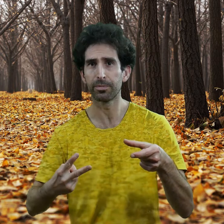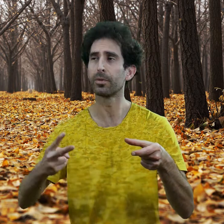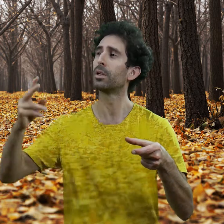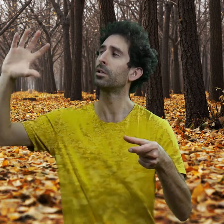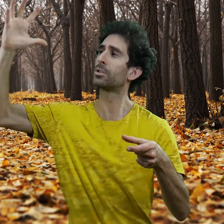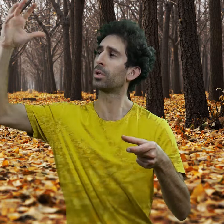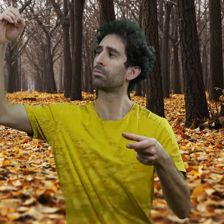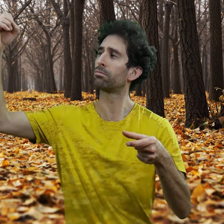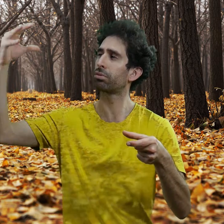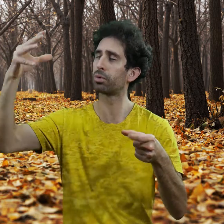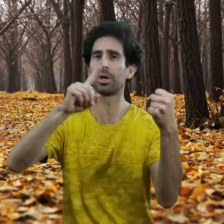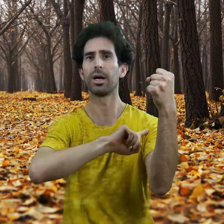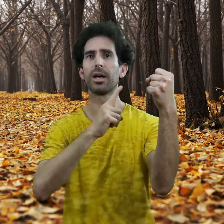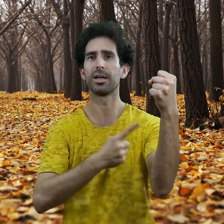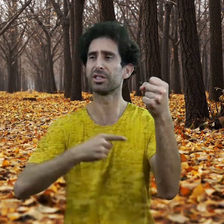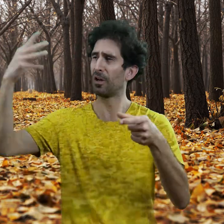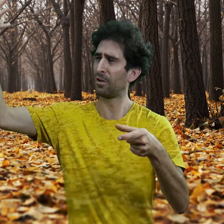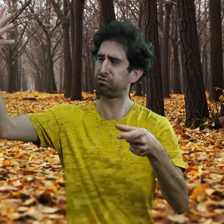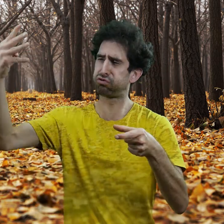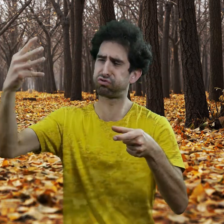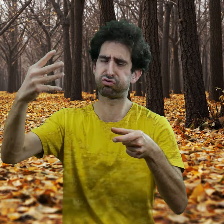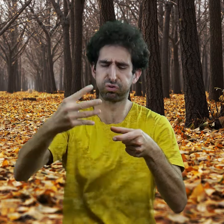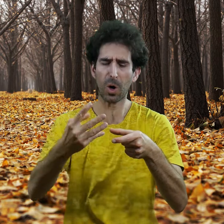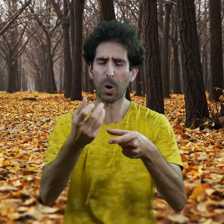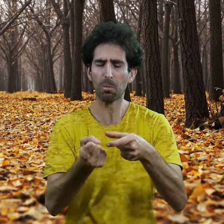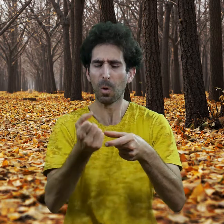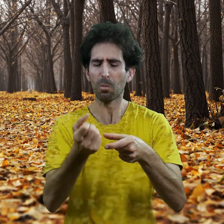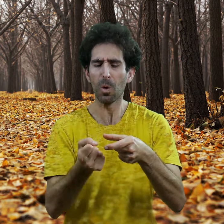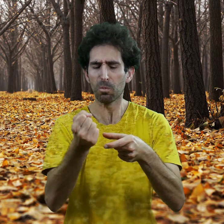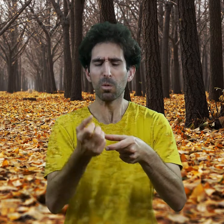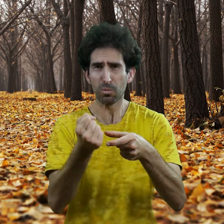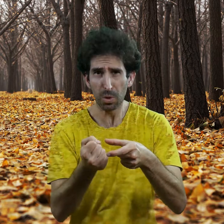reçoivent et absorbent l'énergie lumineuse du soleil